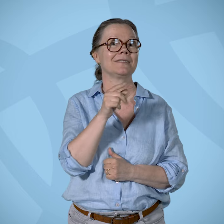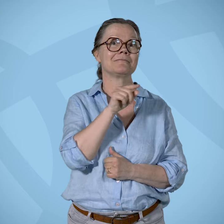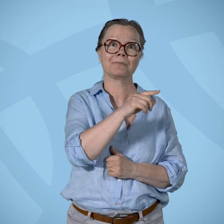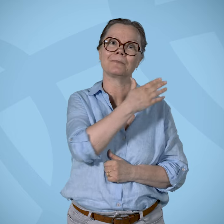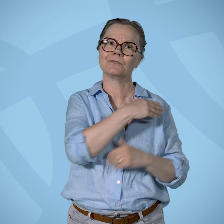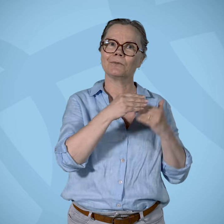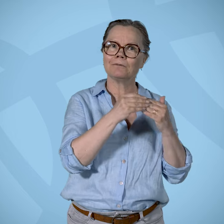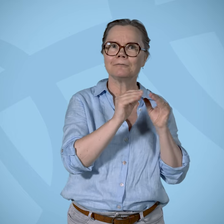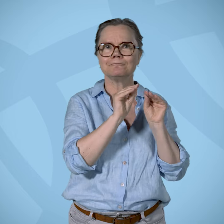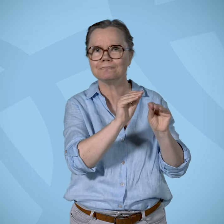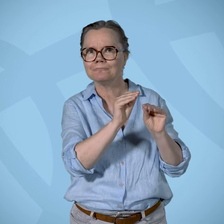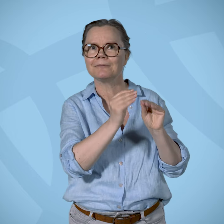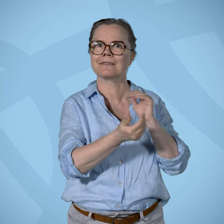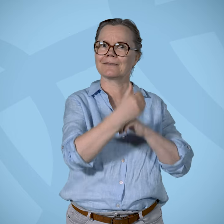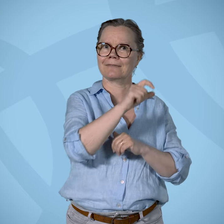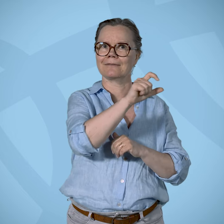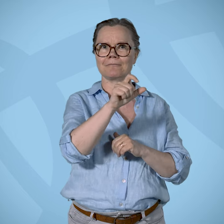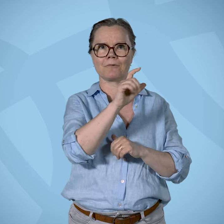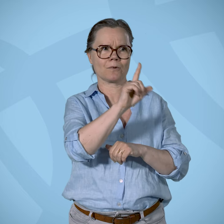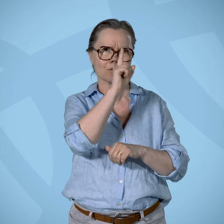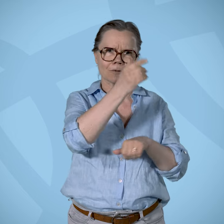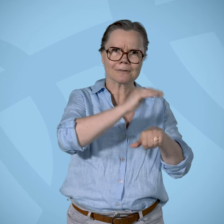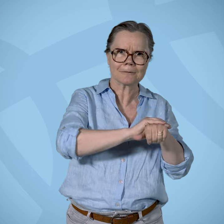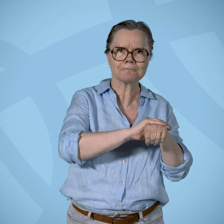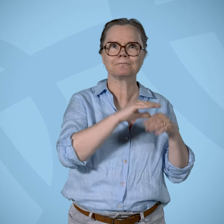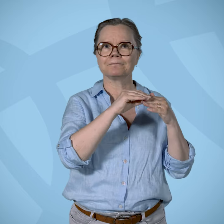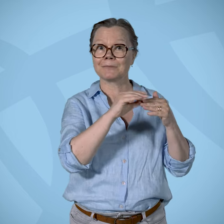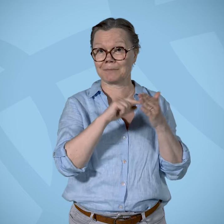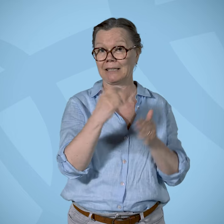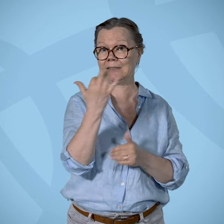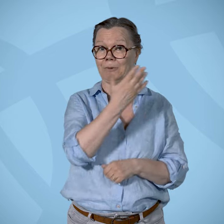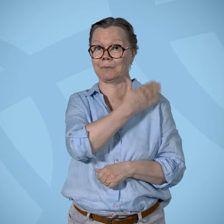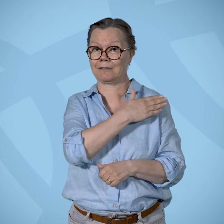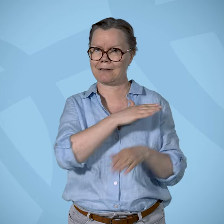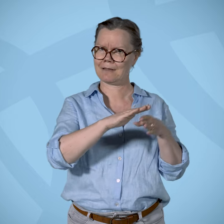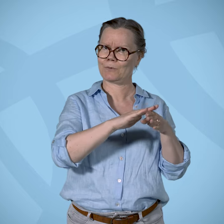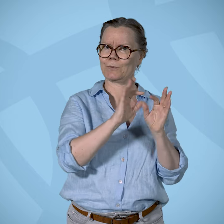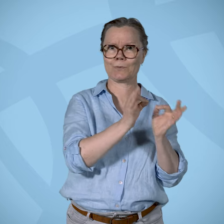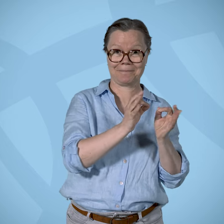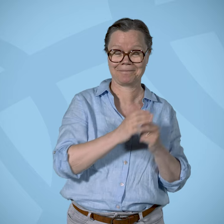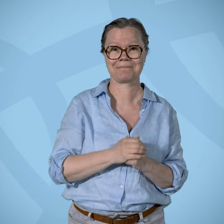palveluohjaajat tukevat digitaitojen harjoittelua ja käyttöä, -